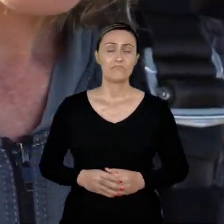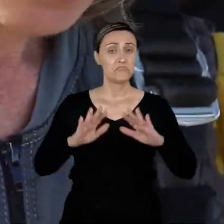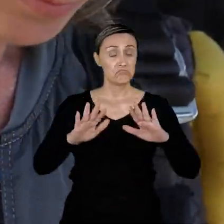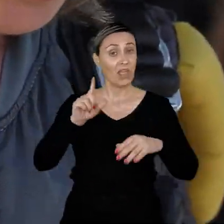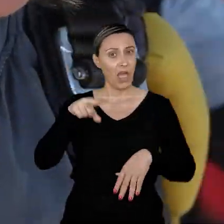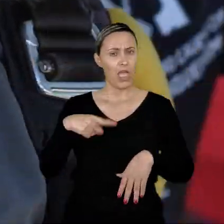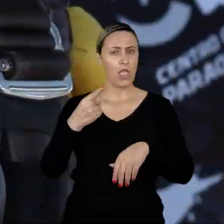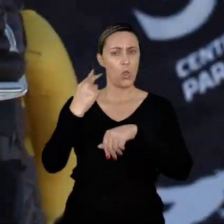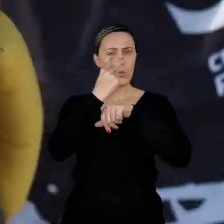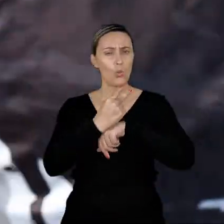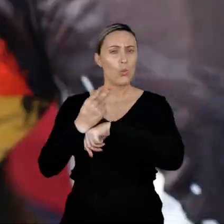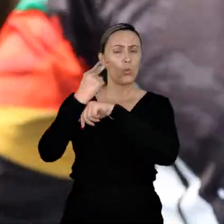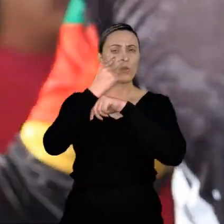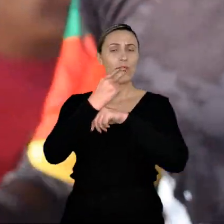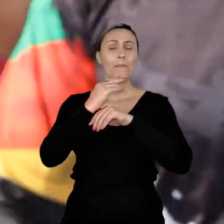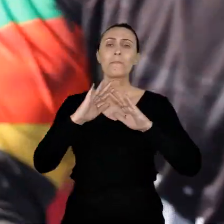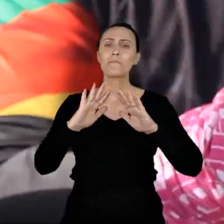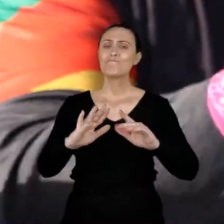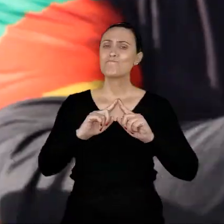o medo tem o poder de nos travar de vez em quando.